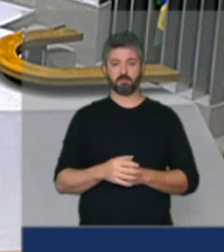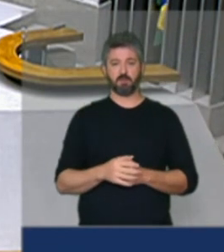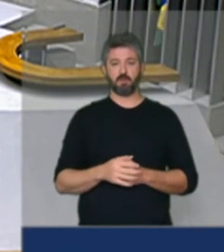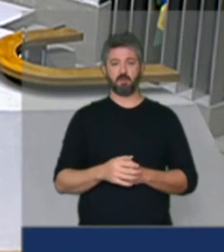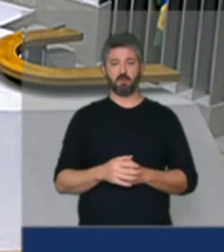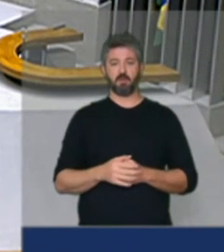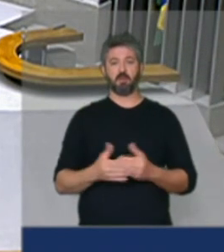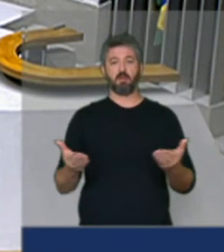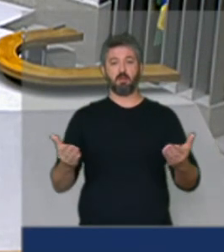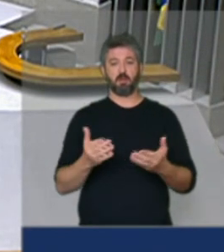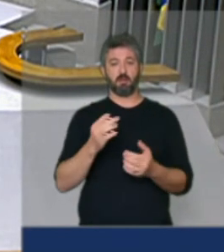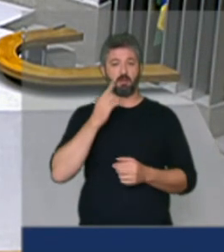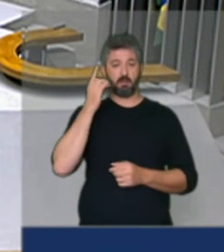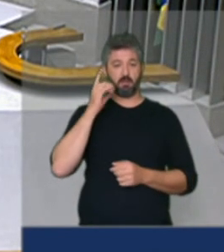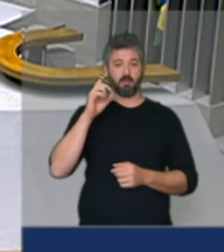ATENDENDO O PEDIDO DE VOSSA